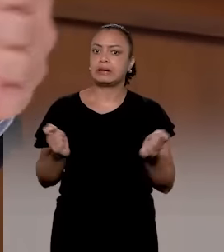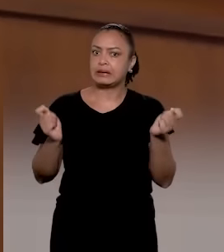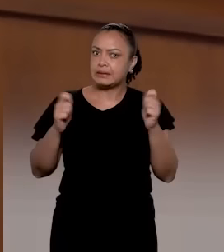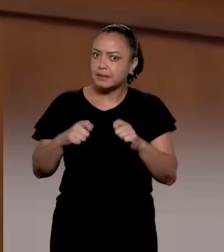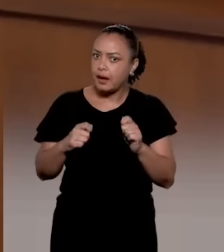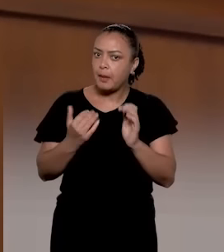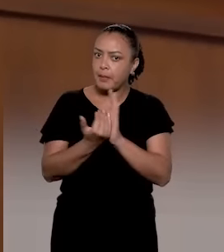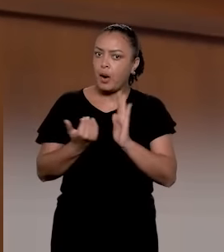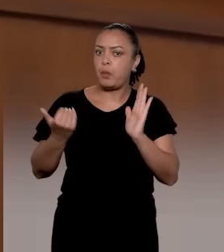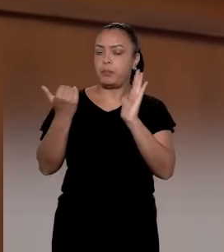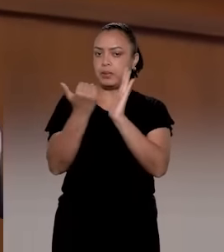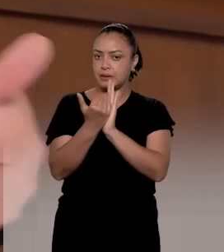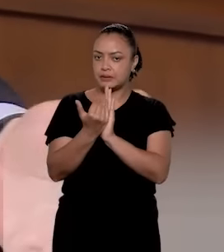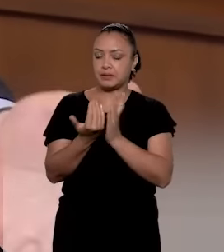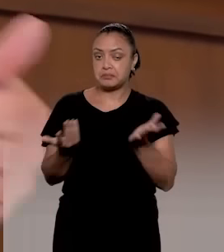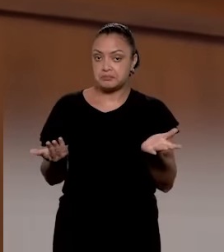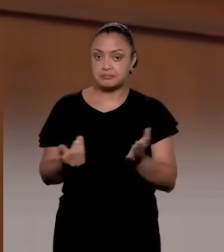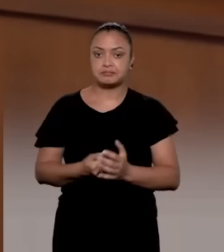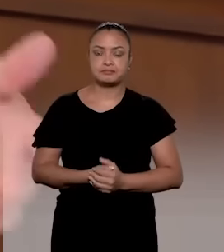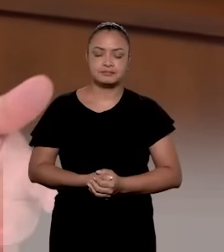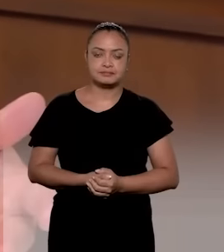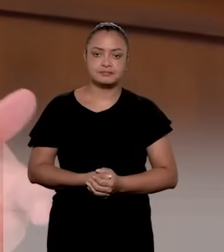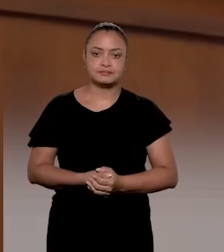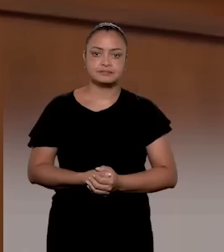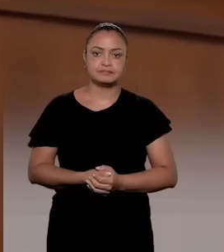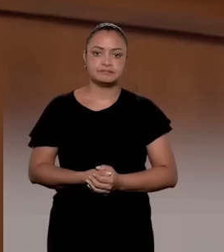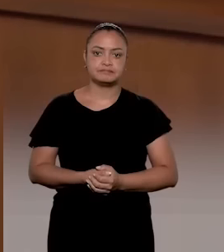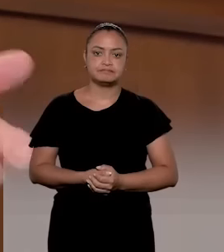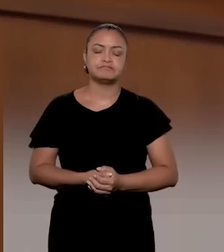produção e ainda tem mais espaço para esse crescimento da produção agrícola no Brasil?